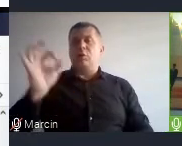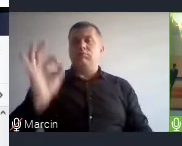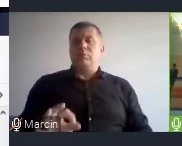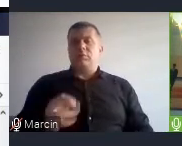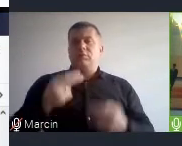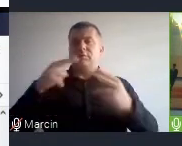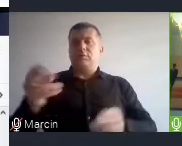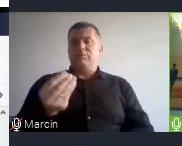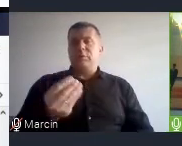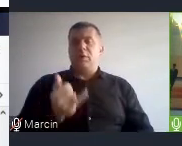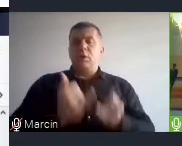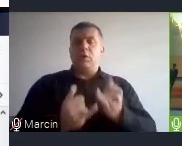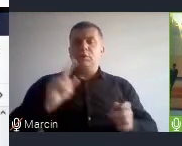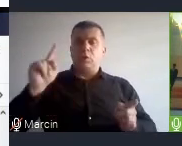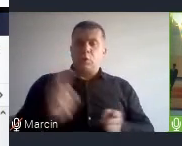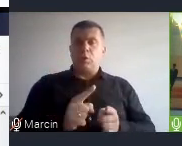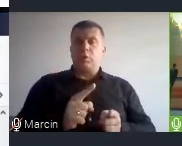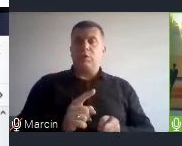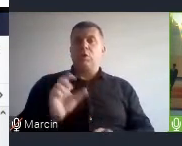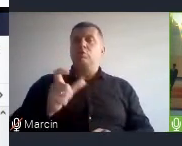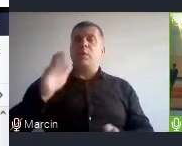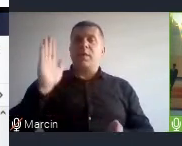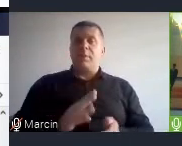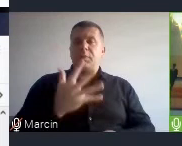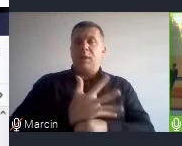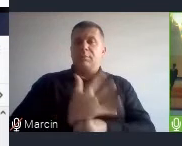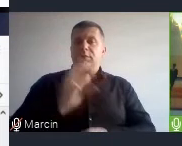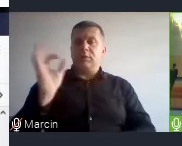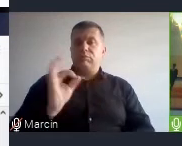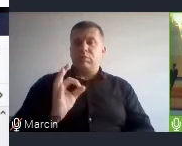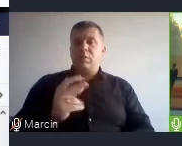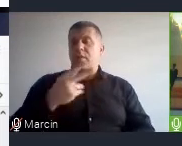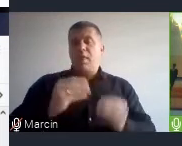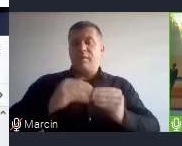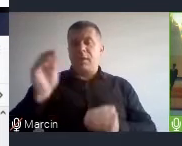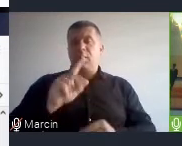Jeżeli skrócono o co najmniej o 50% i nie więcej niż 85%